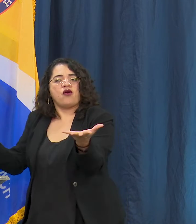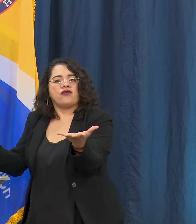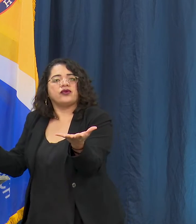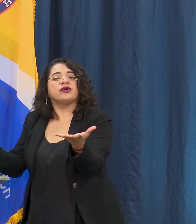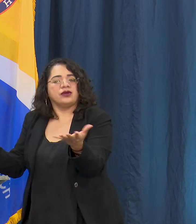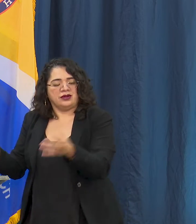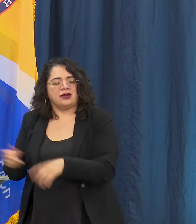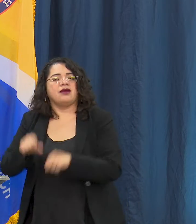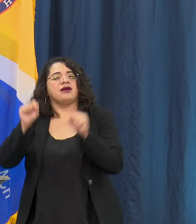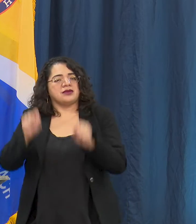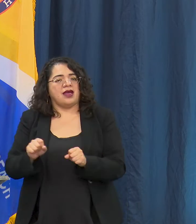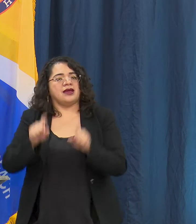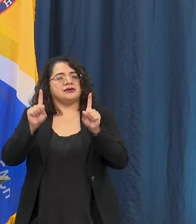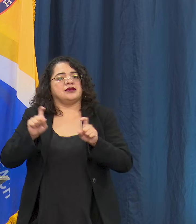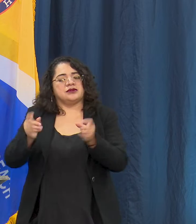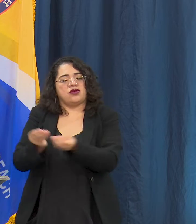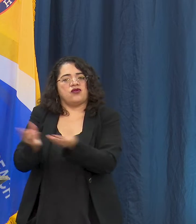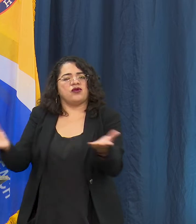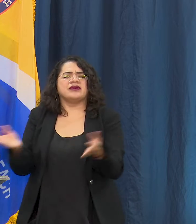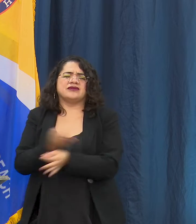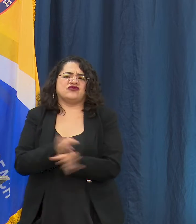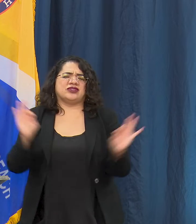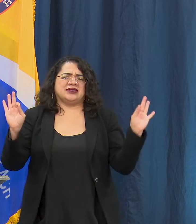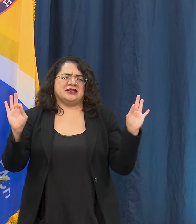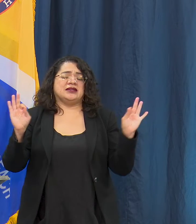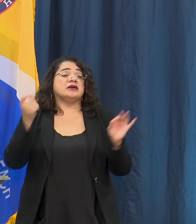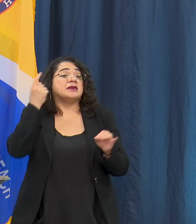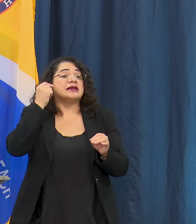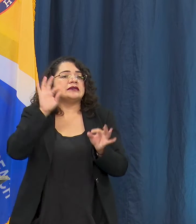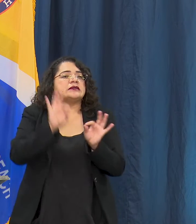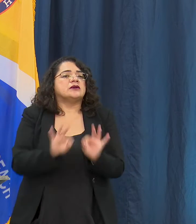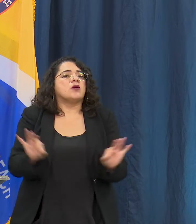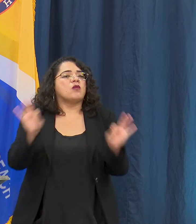mo villas este servicio gratuitous riservato para los residentes que estan